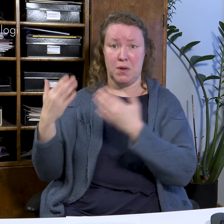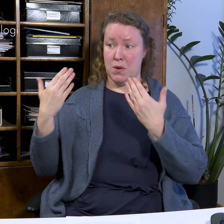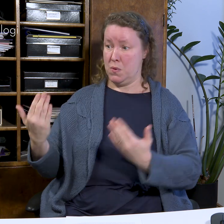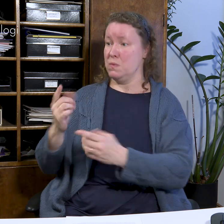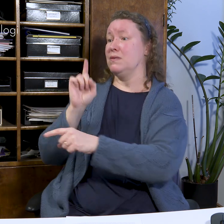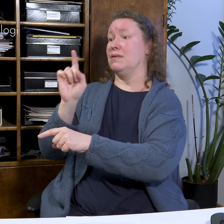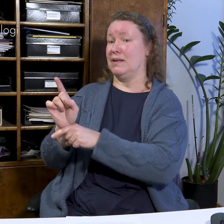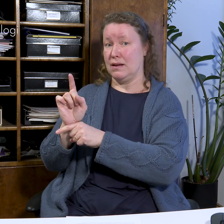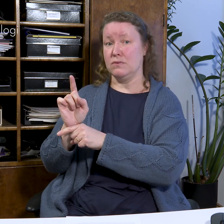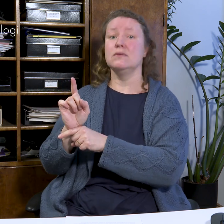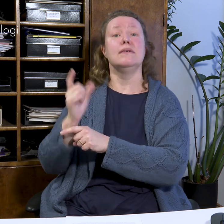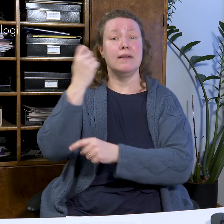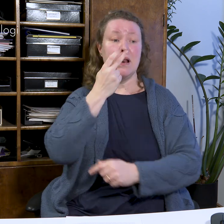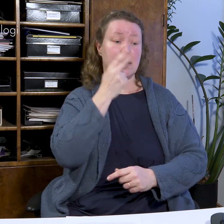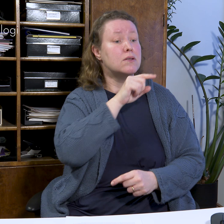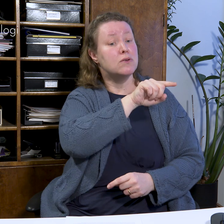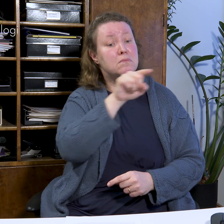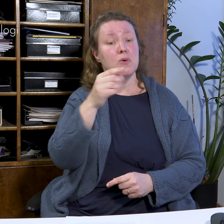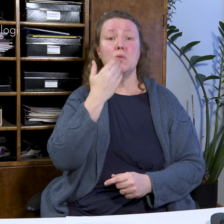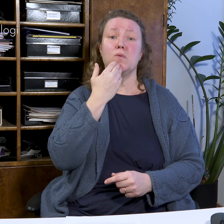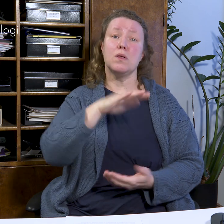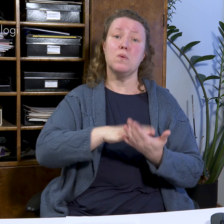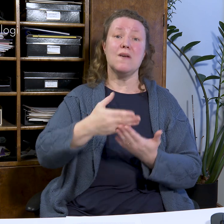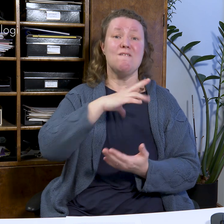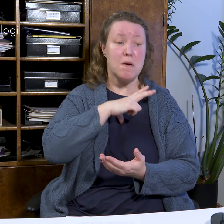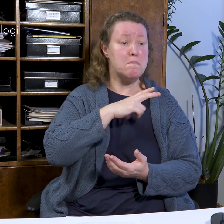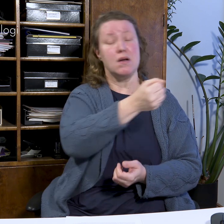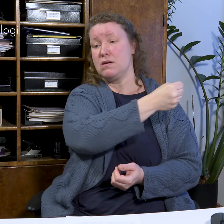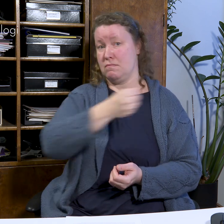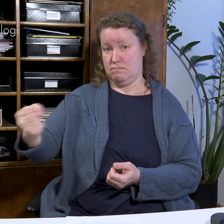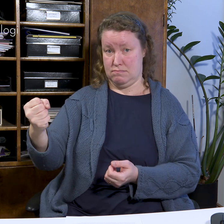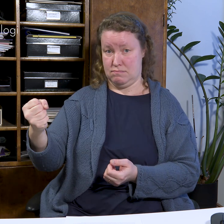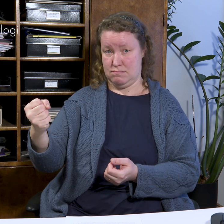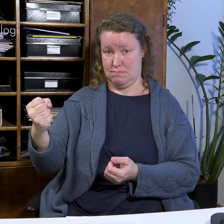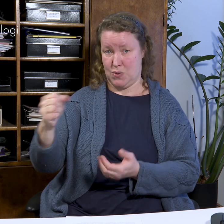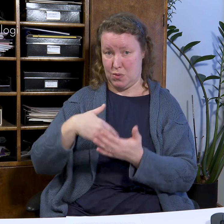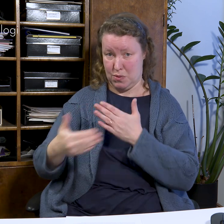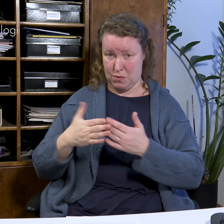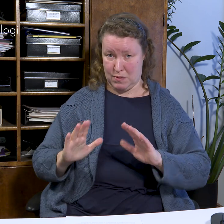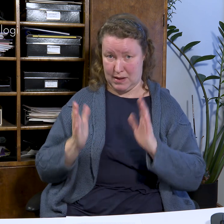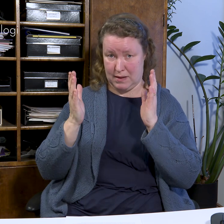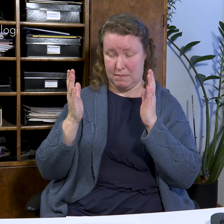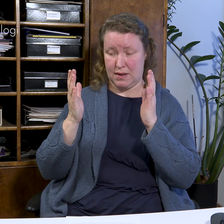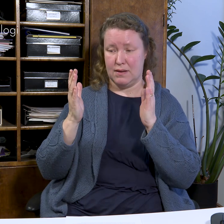Nyt työelämätulkkausta käsitellään kuten mitä tahansa asiointia, - ja tilaukseen varataan vapaana oleva tulkki.